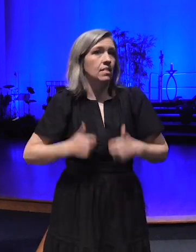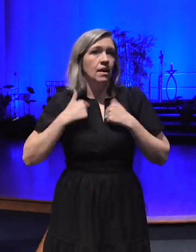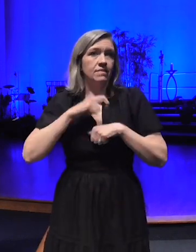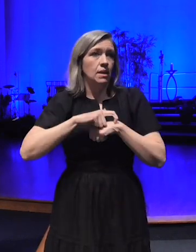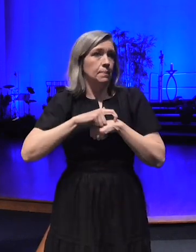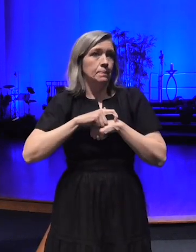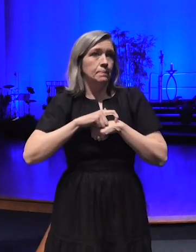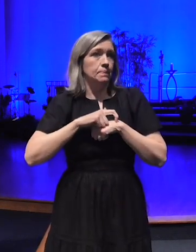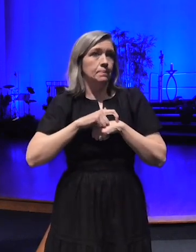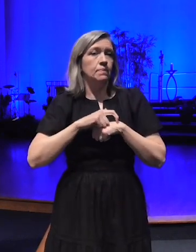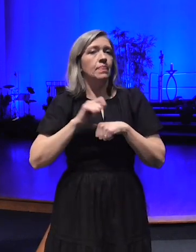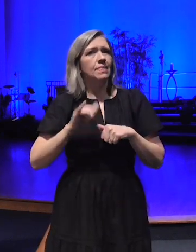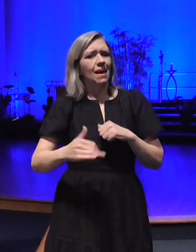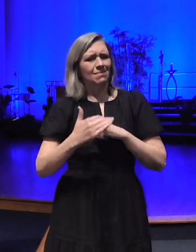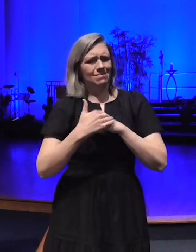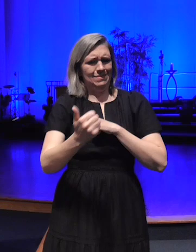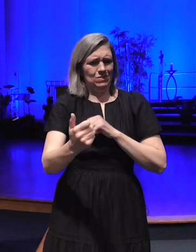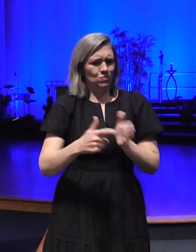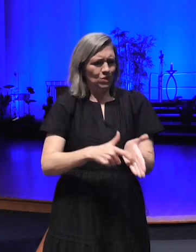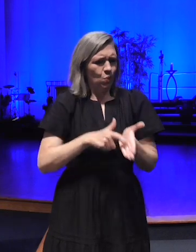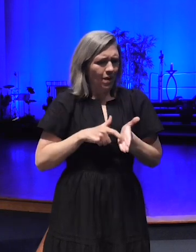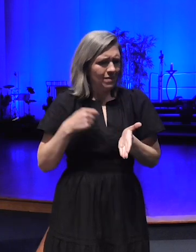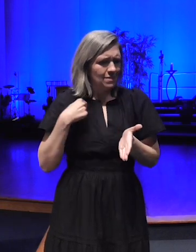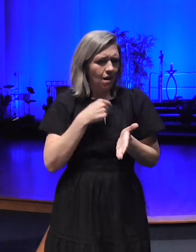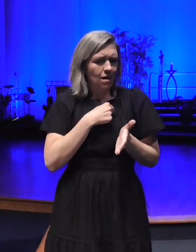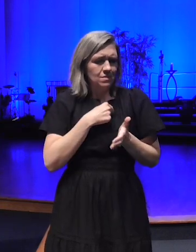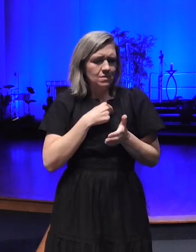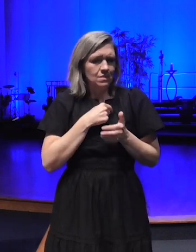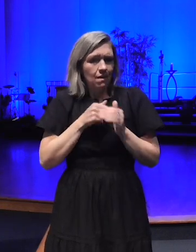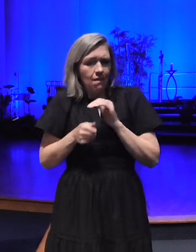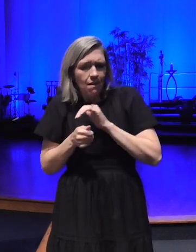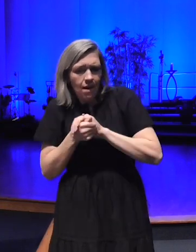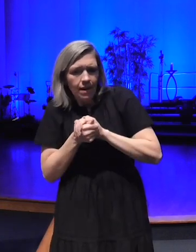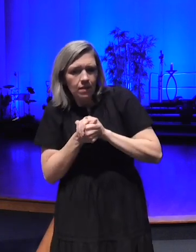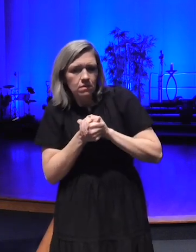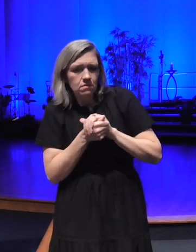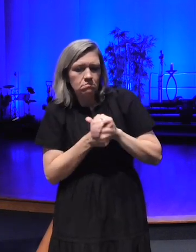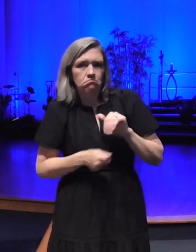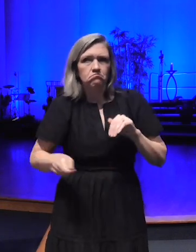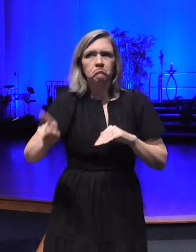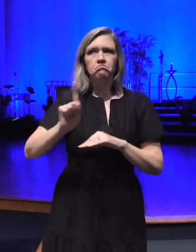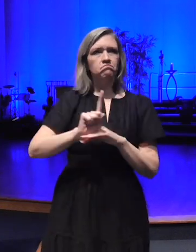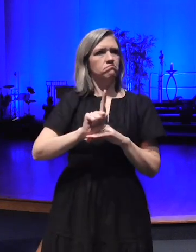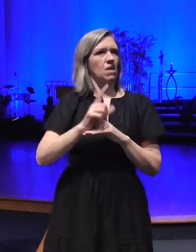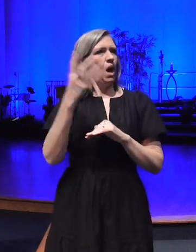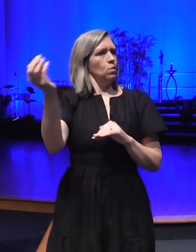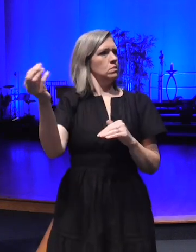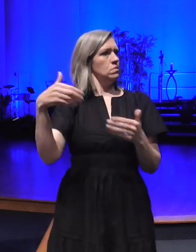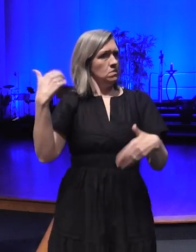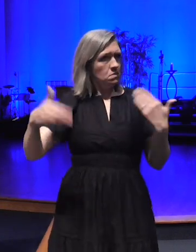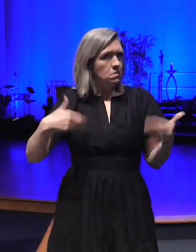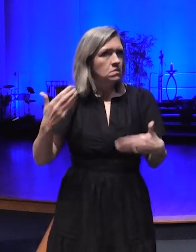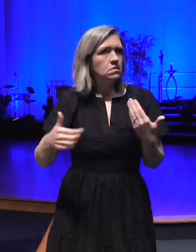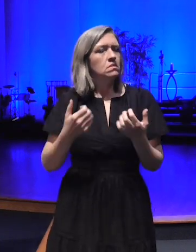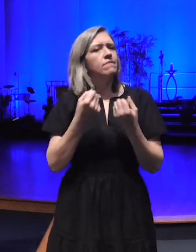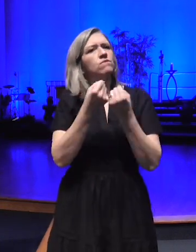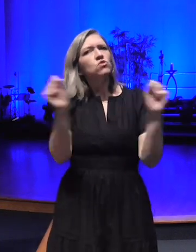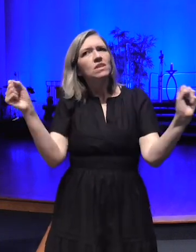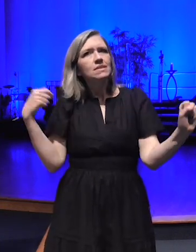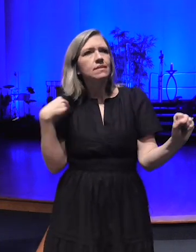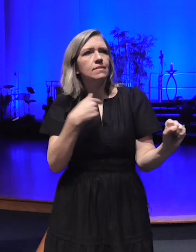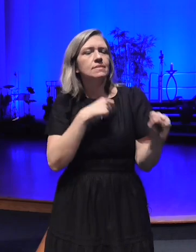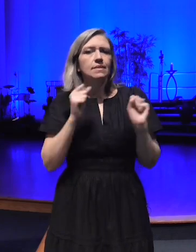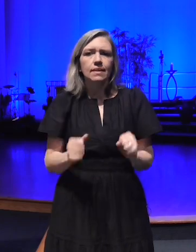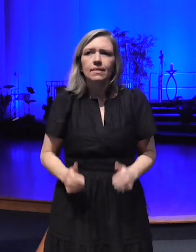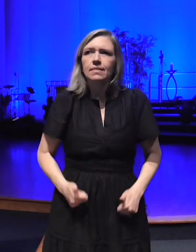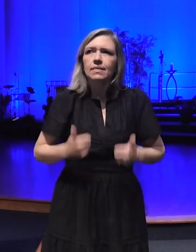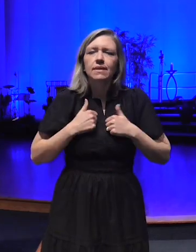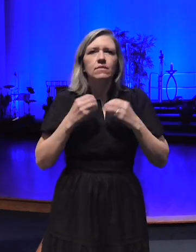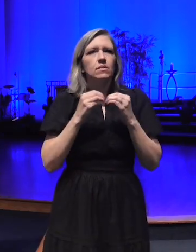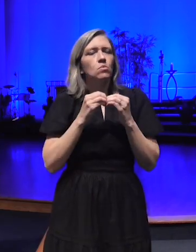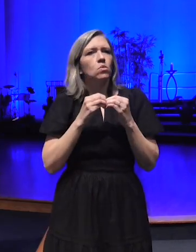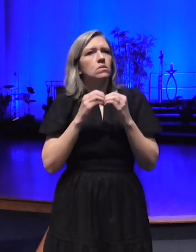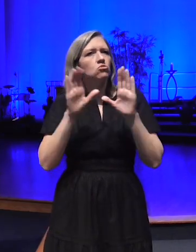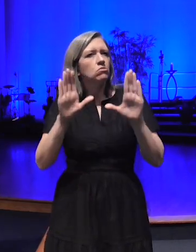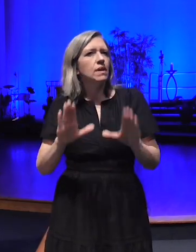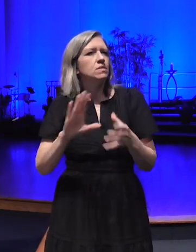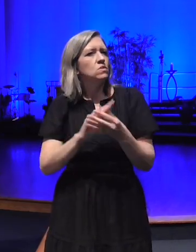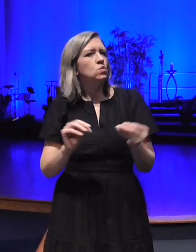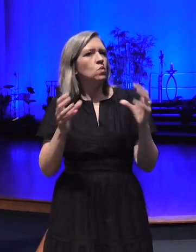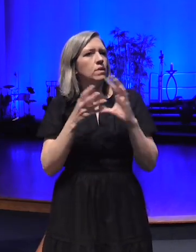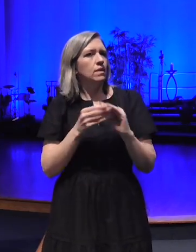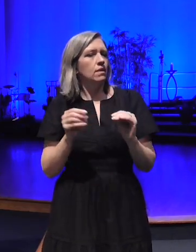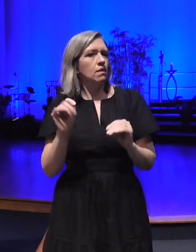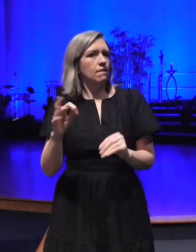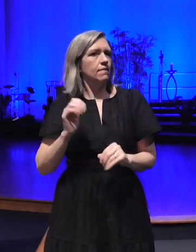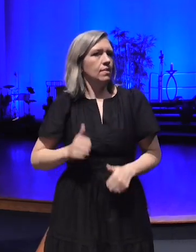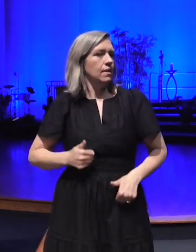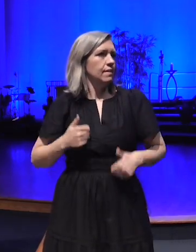a salir de nuestro escondite y nos libera para vivir la historia más grande de Nuestras Vidas, para explorar las profundidades